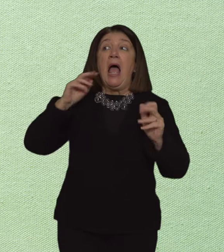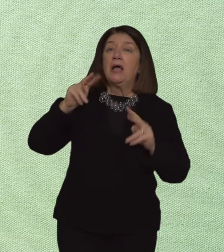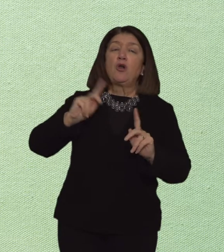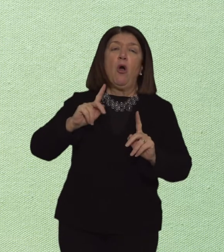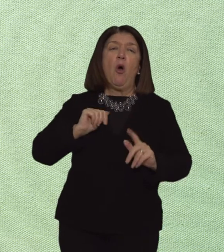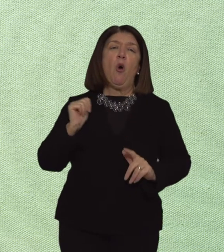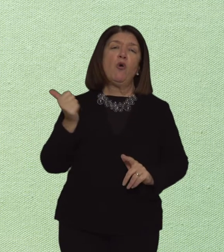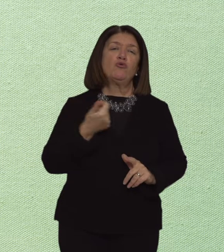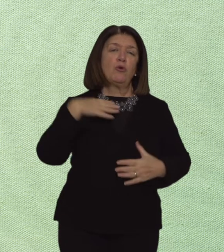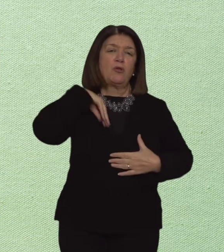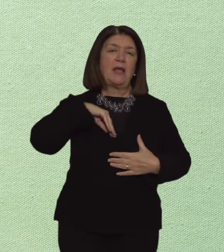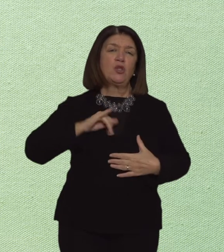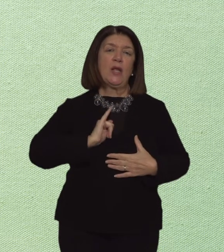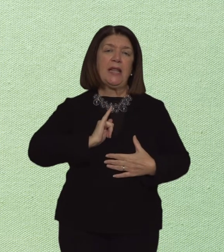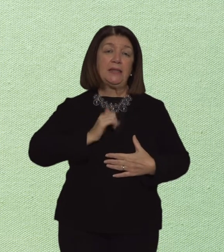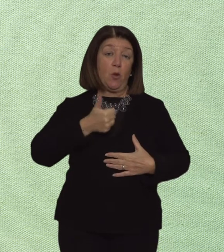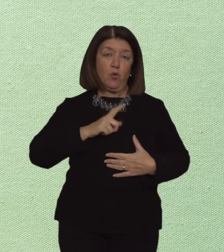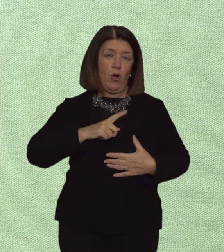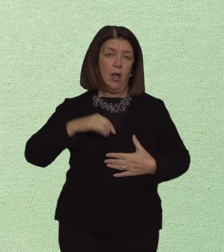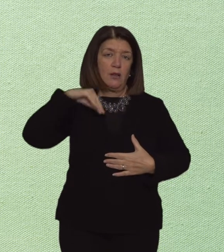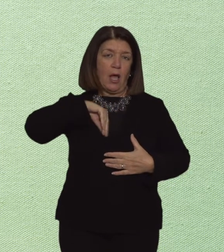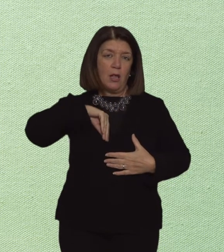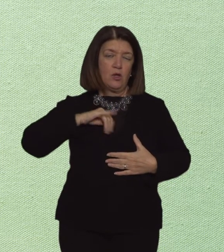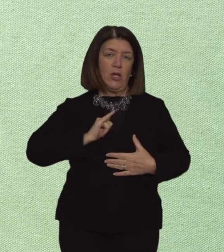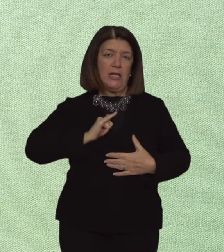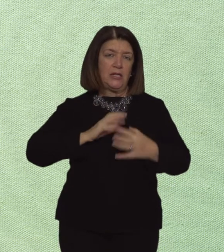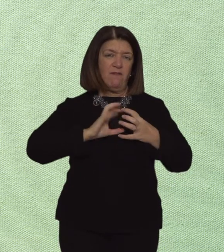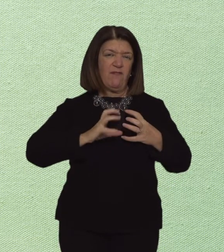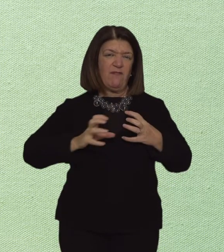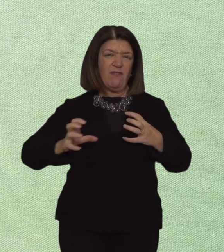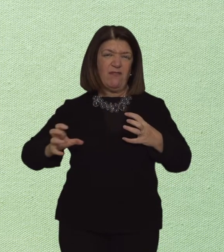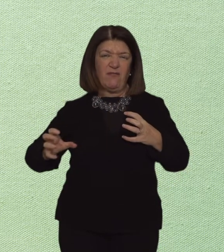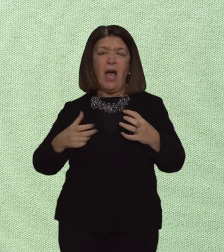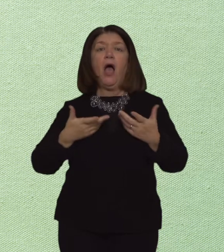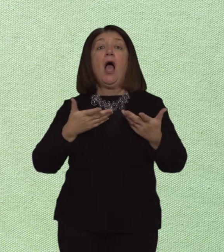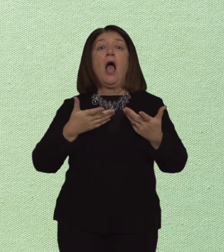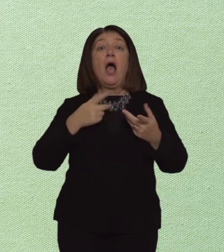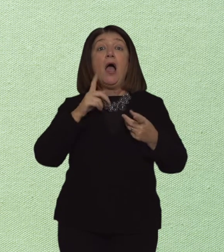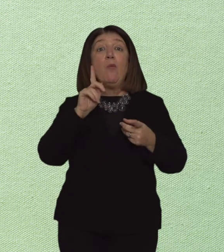identità sono tutte cangianti cambiano nel tempo e nello spazio non è sempre, non rimangono